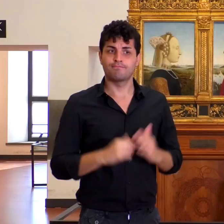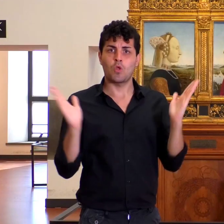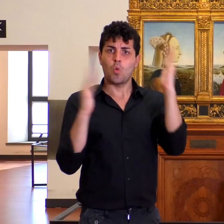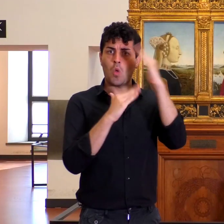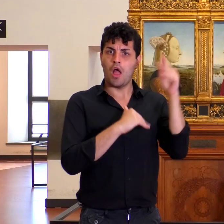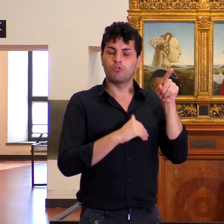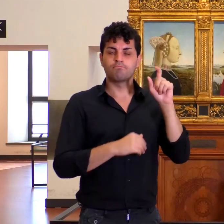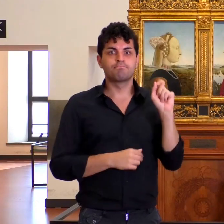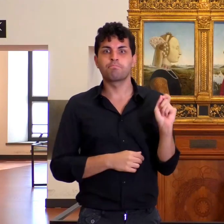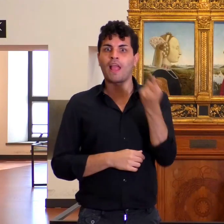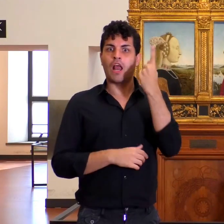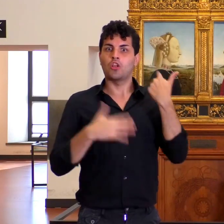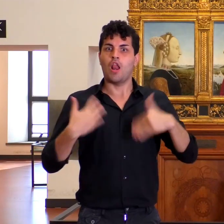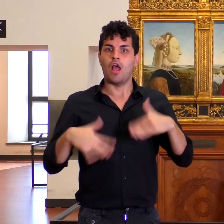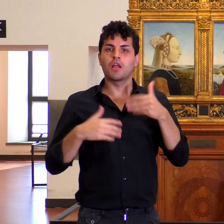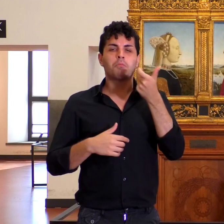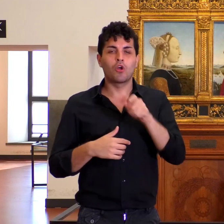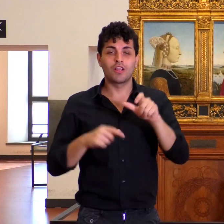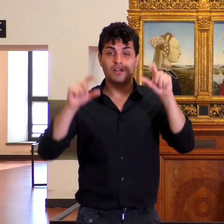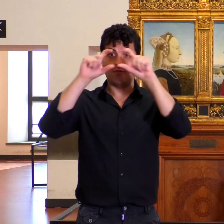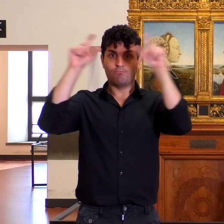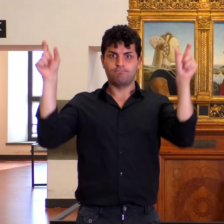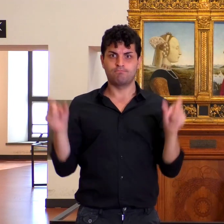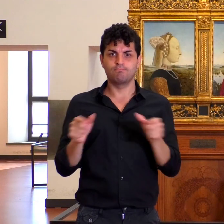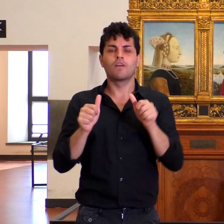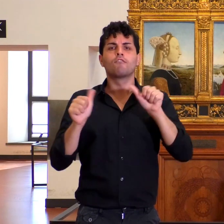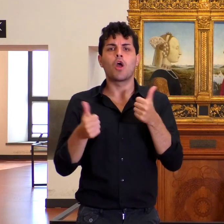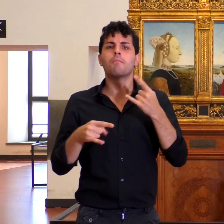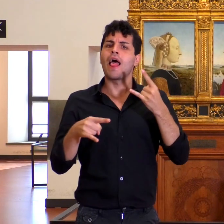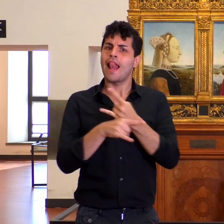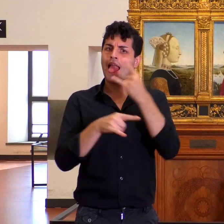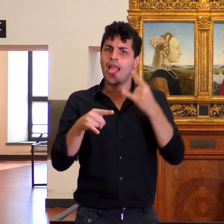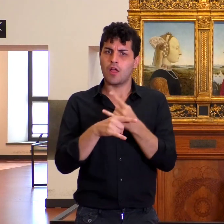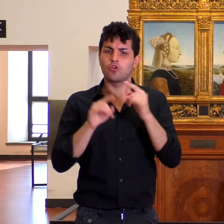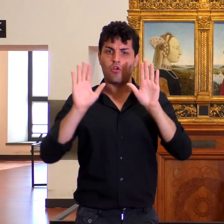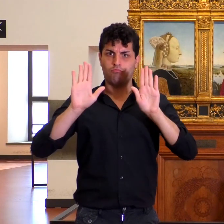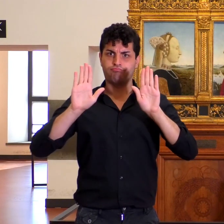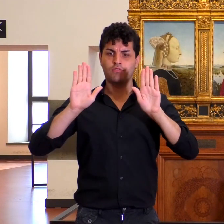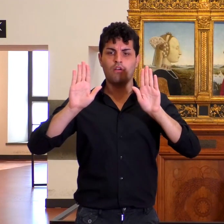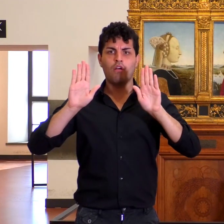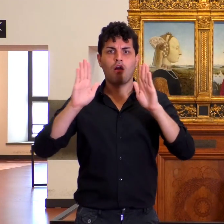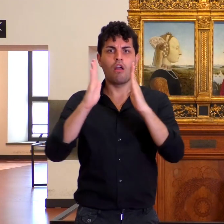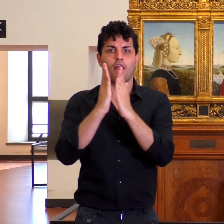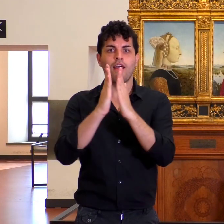L'opera ha una particolarità: la cornice in legno ora divide i due ritratti ma